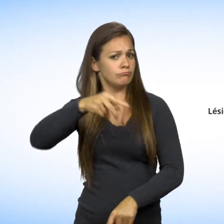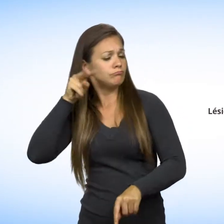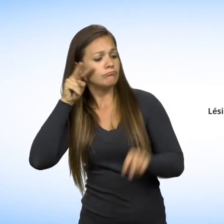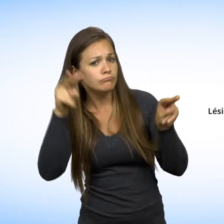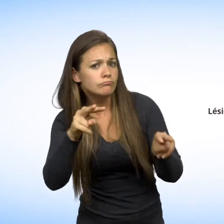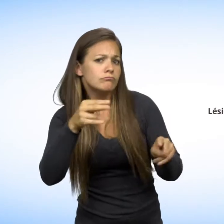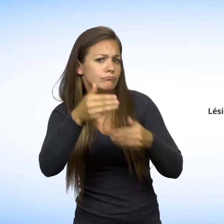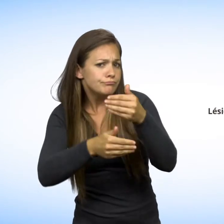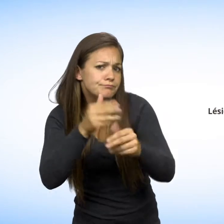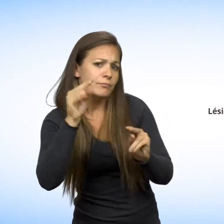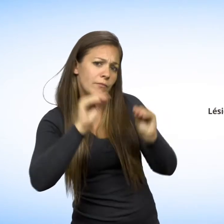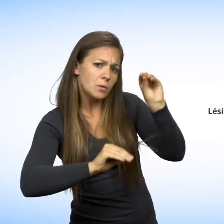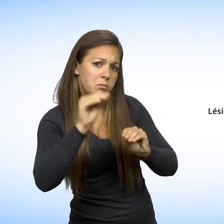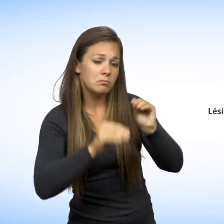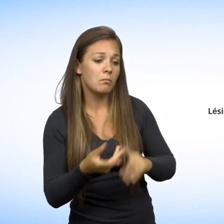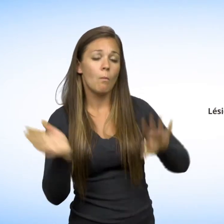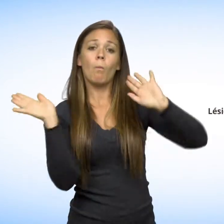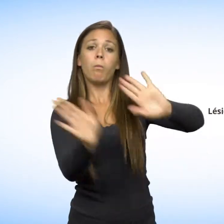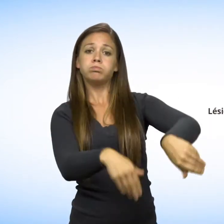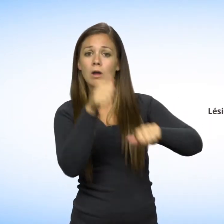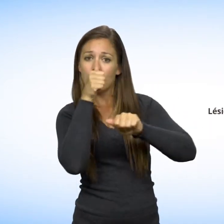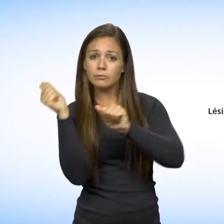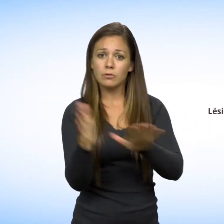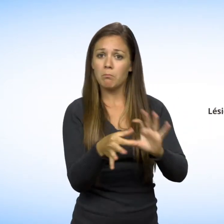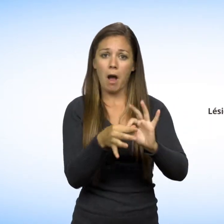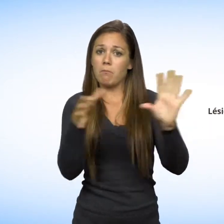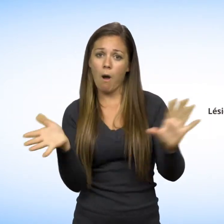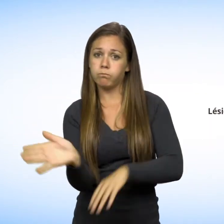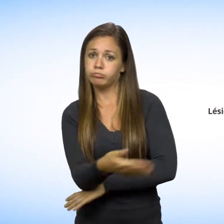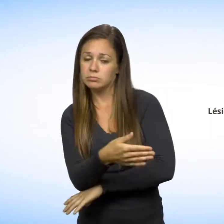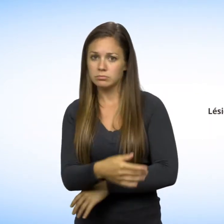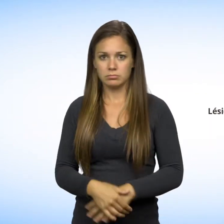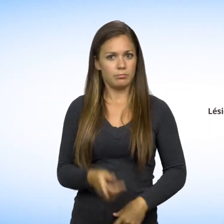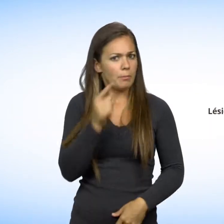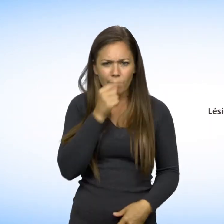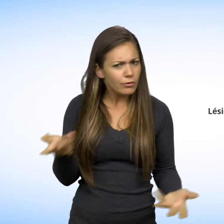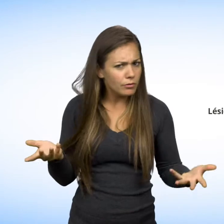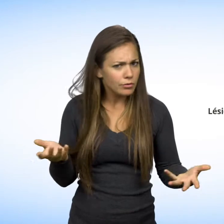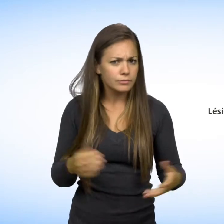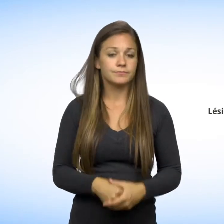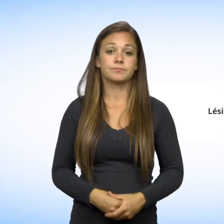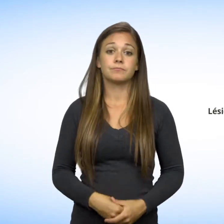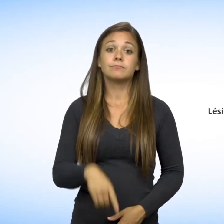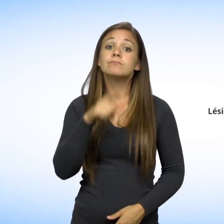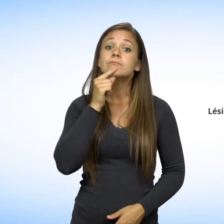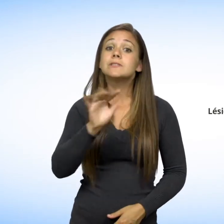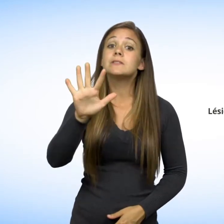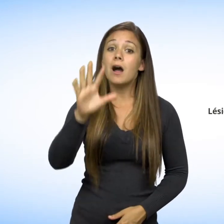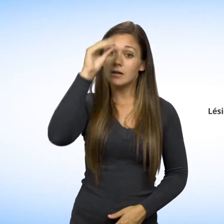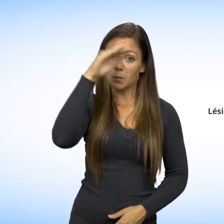Le DPJ procède à son évaluation, mais ne consulte pas la jeune fille.